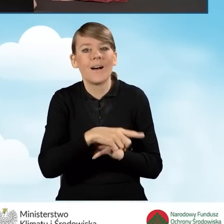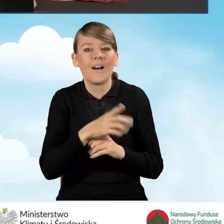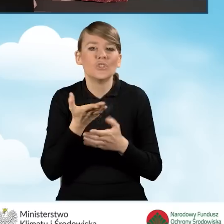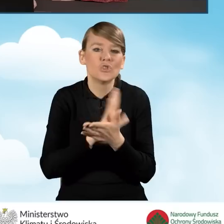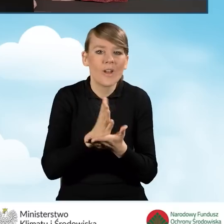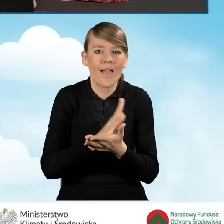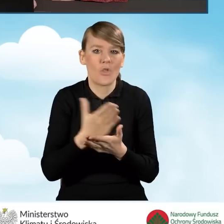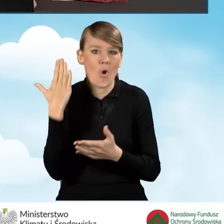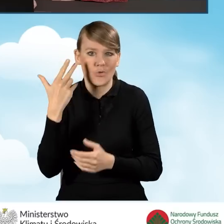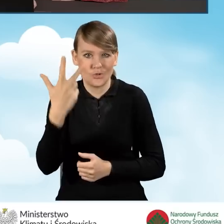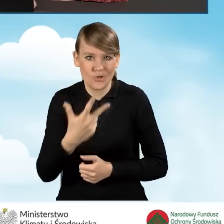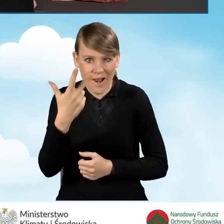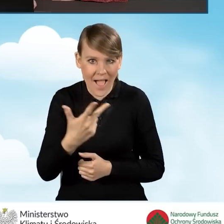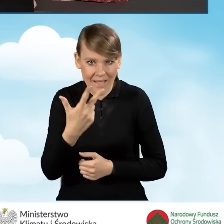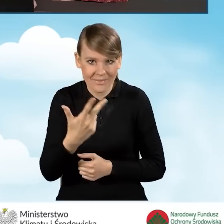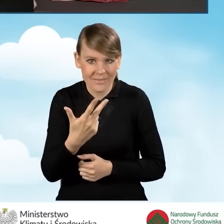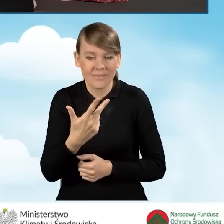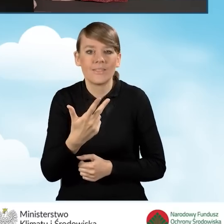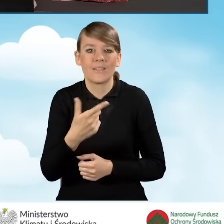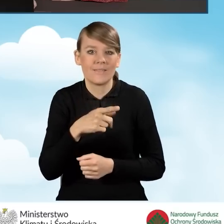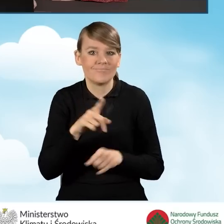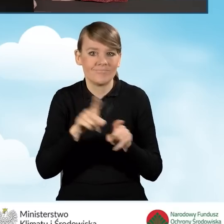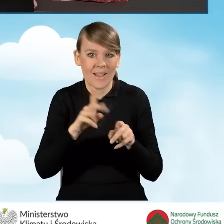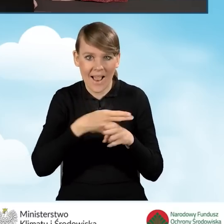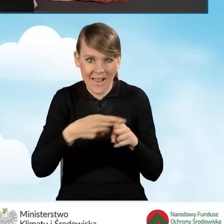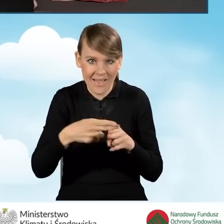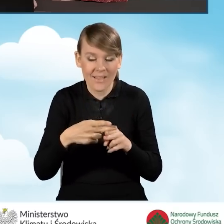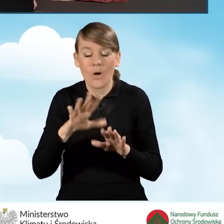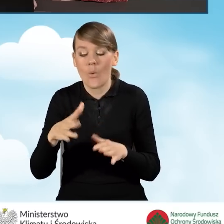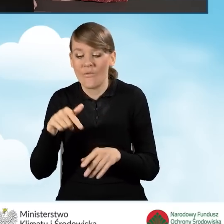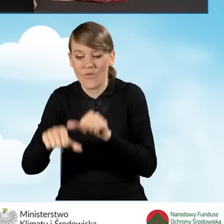z ostatnich 3 lat kalendarzowych, które poprzedzają rok złożenia